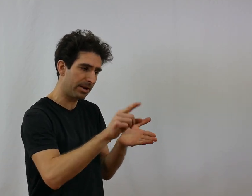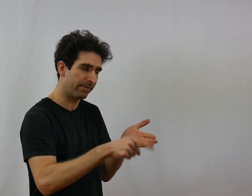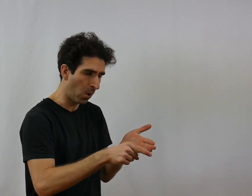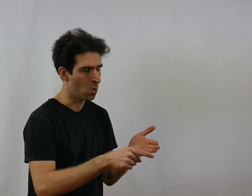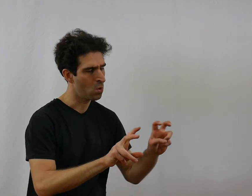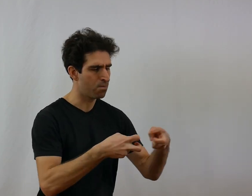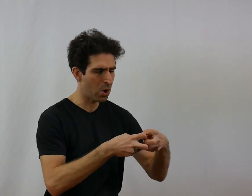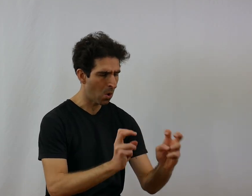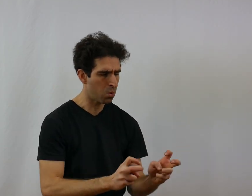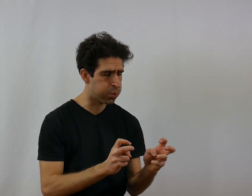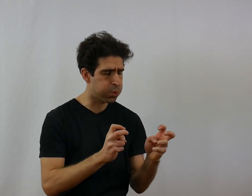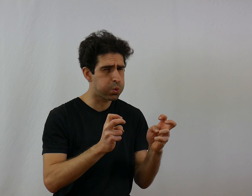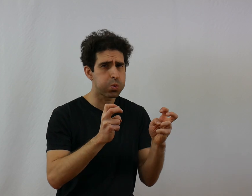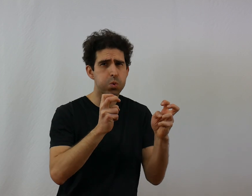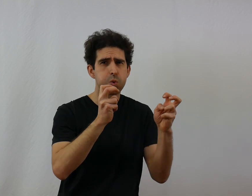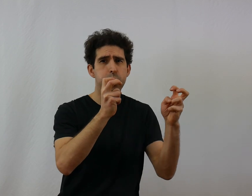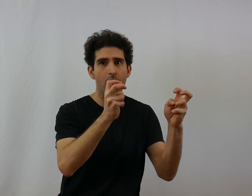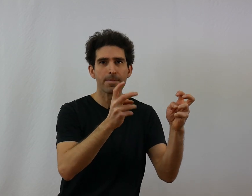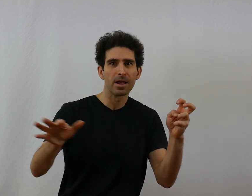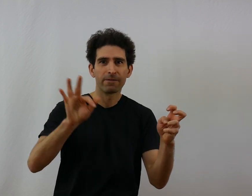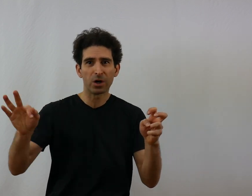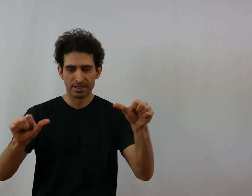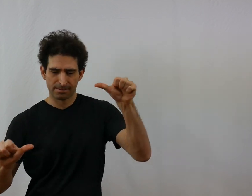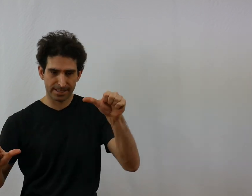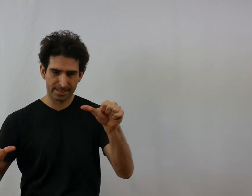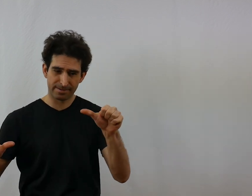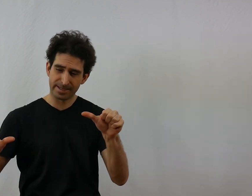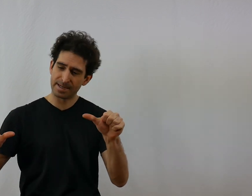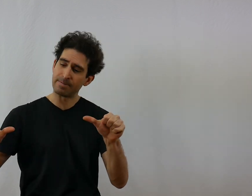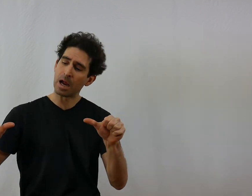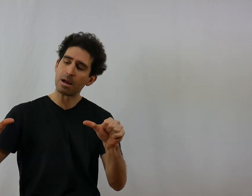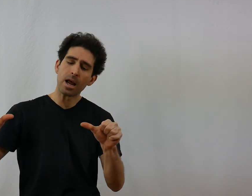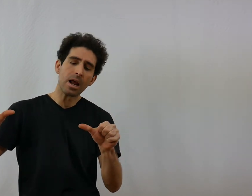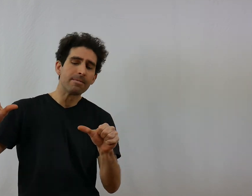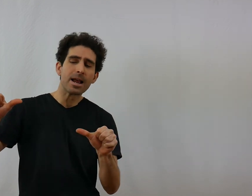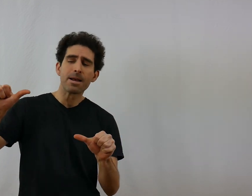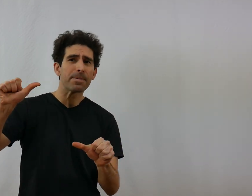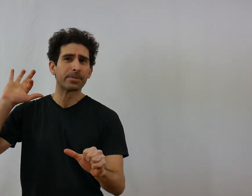et le prix du sucre de canne augmente fortement, rendant son rival plus compétitif.